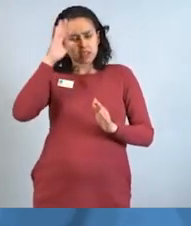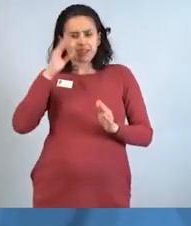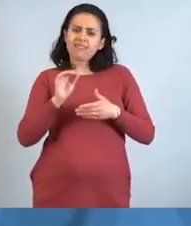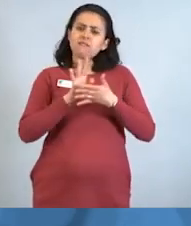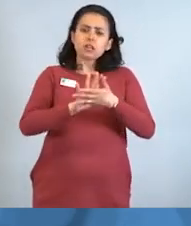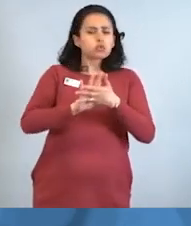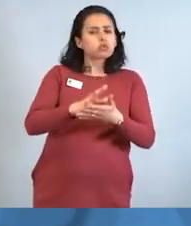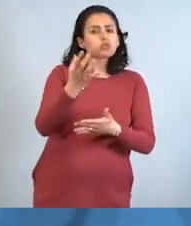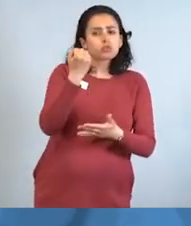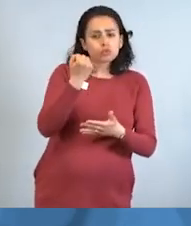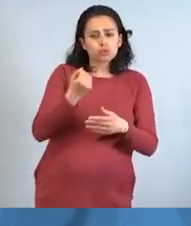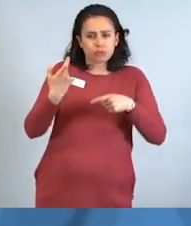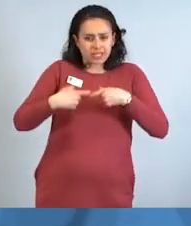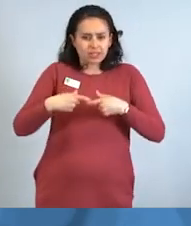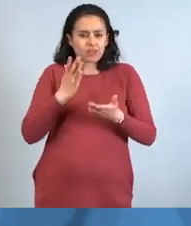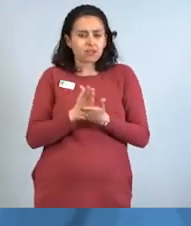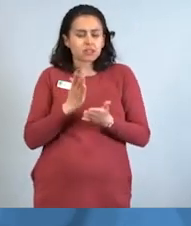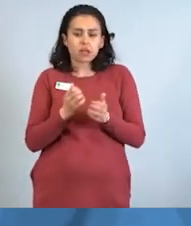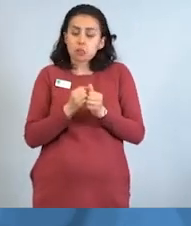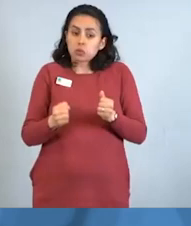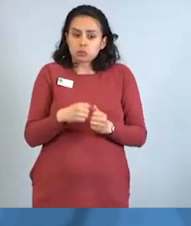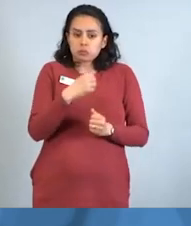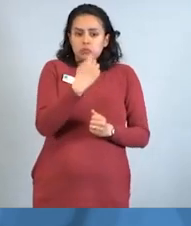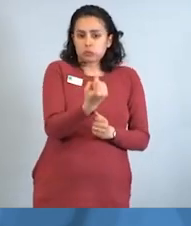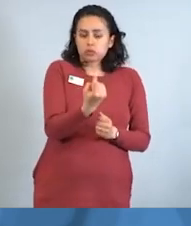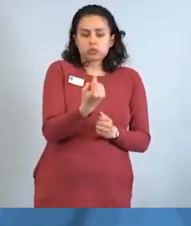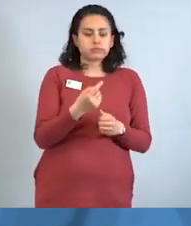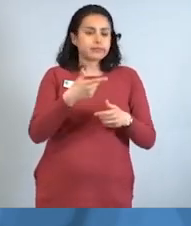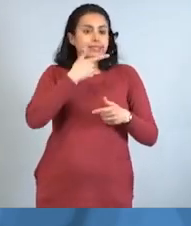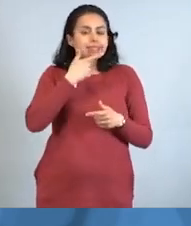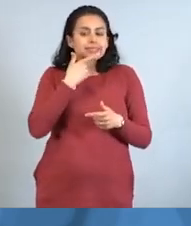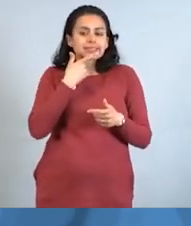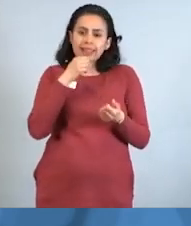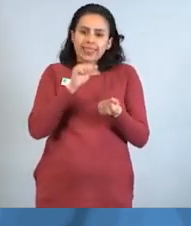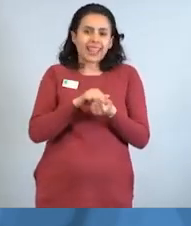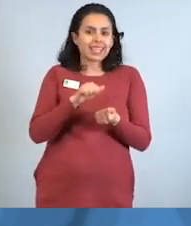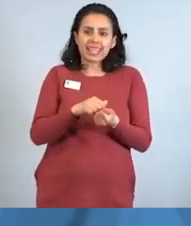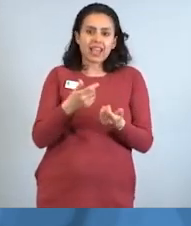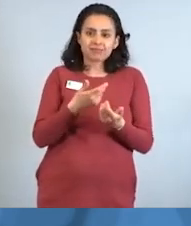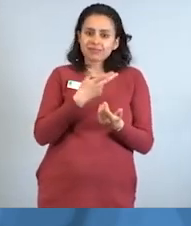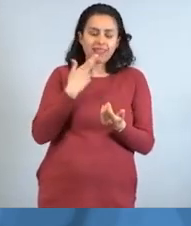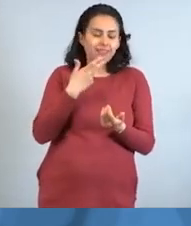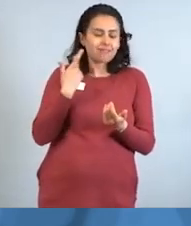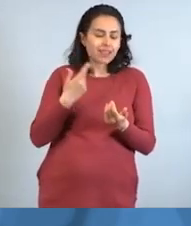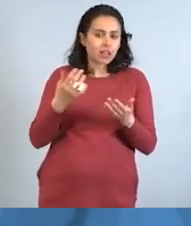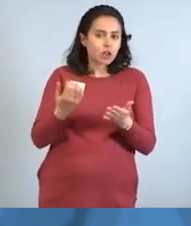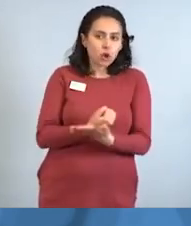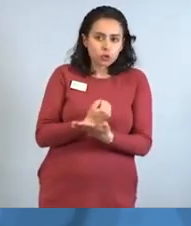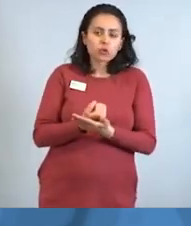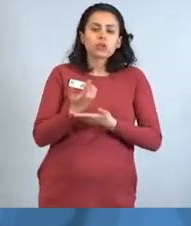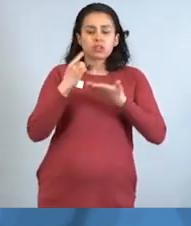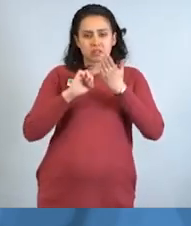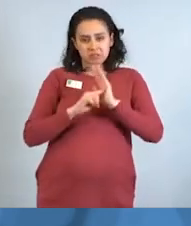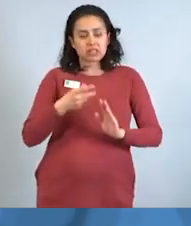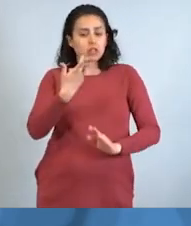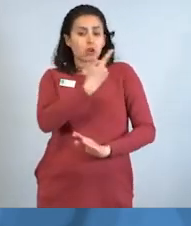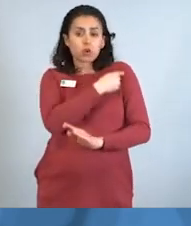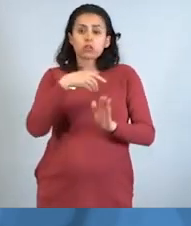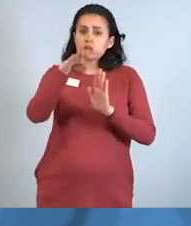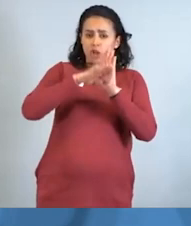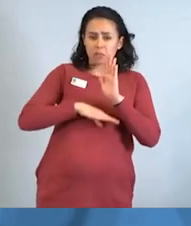mutta mitään yksittäistä riskitekijää ei ole vielä löydetty ja tämä tekee rokoteohjelman ohjauksen ja menettelyn hiukan hankalaksi.